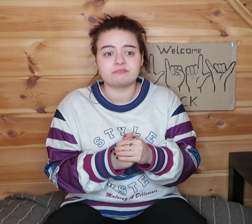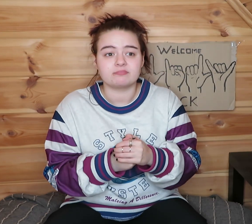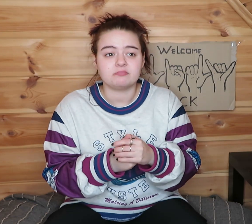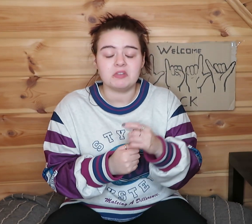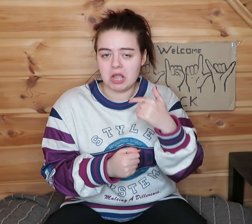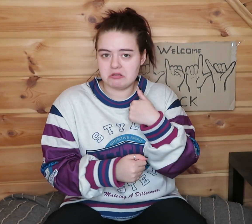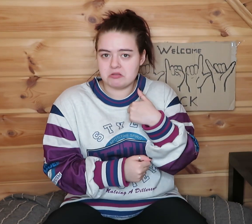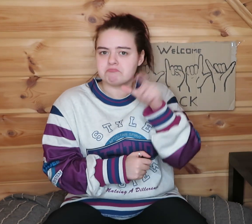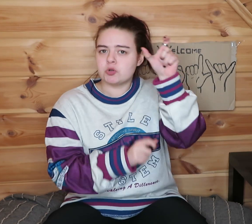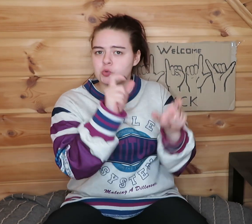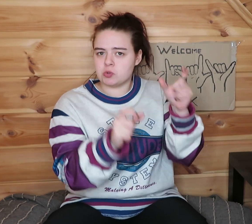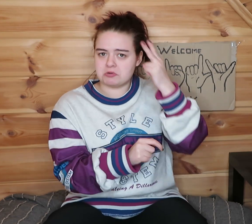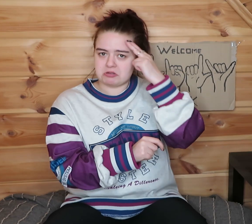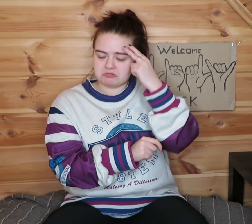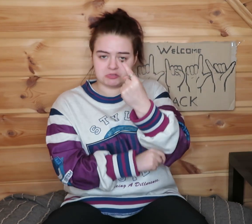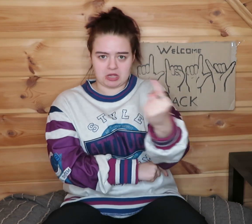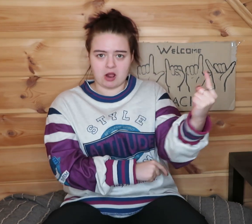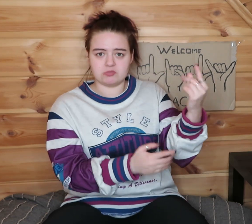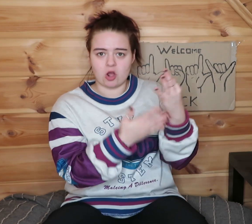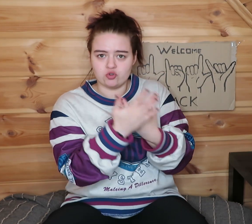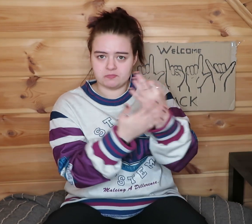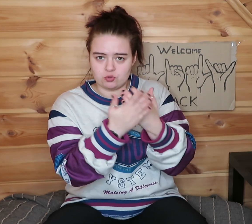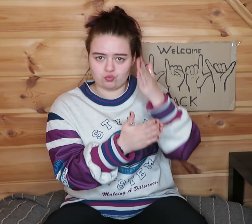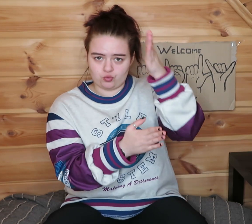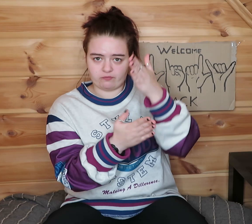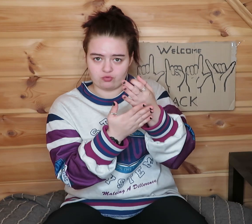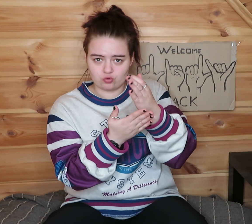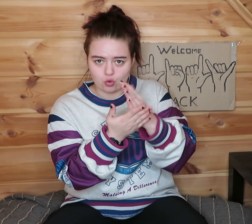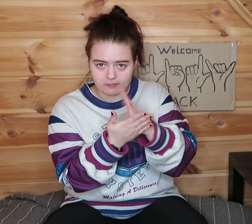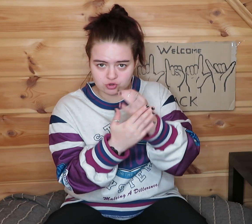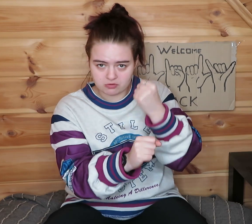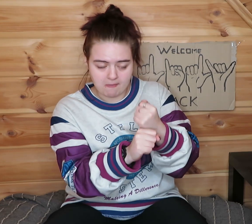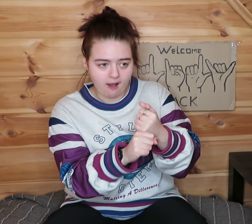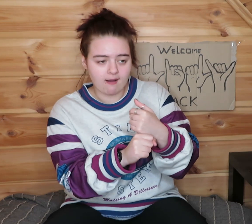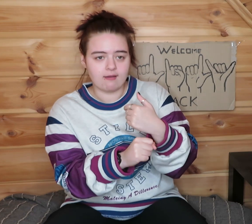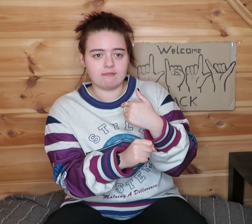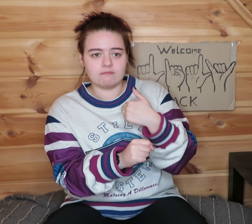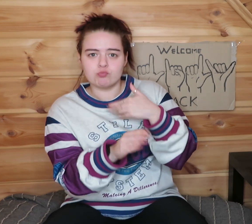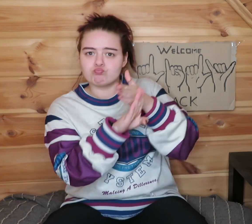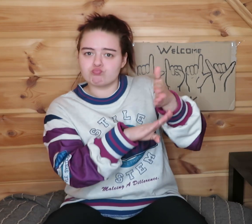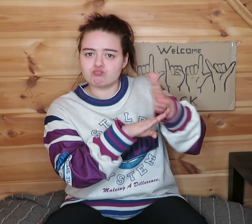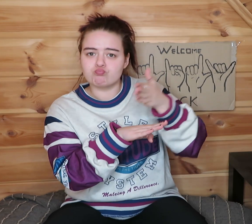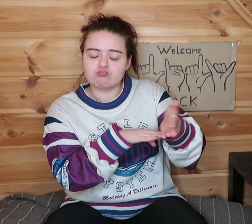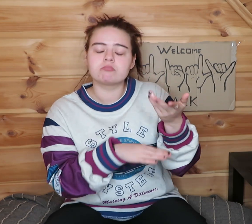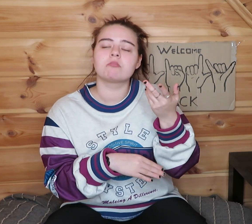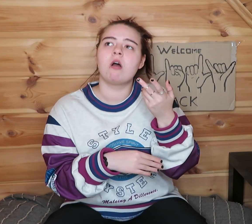Ich kenne selbst viele Personen, welche sich in der Ausbildung befinden und habe diese auch öfter besucht.